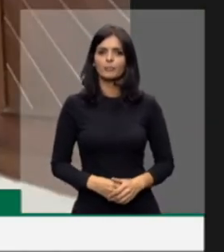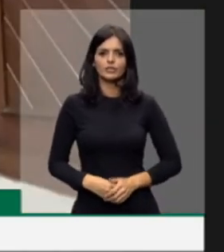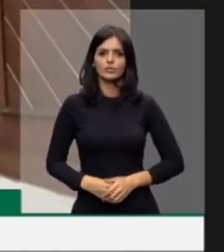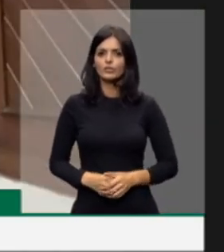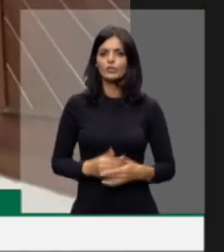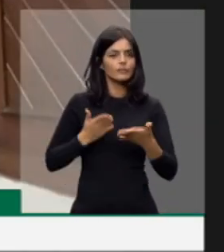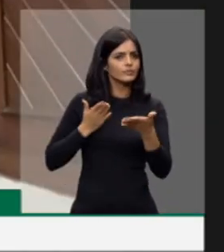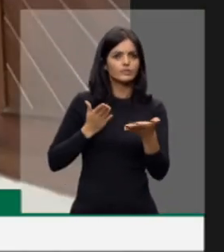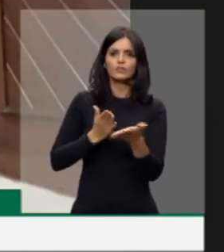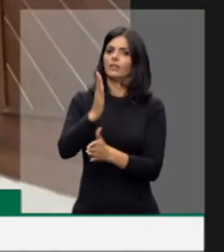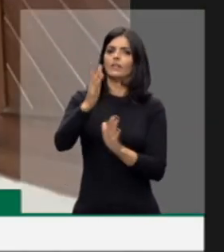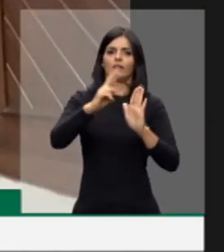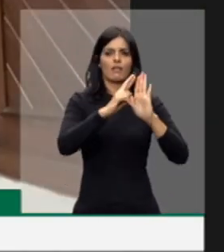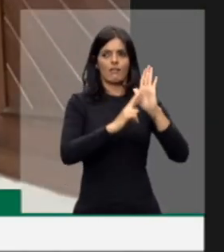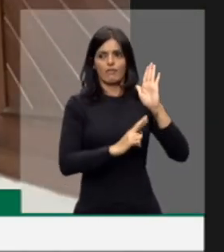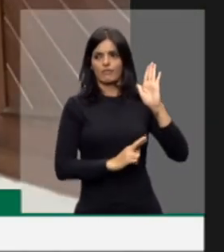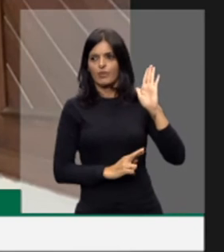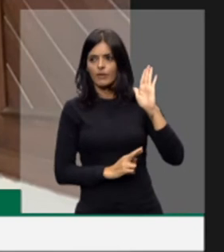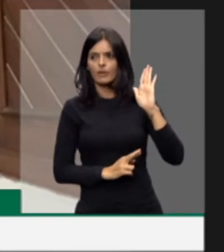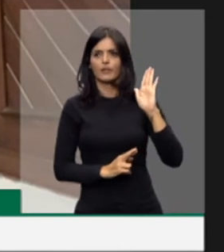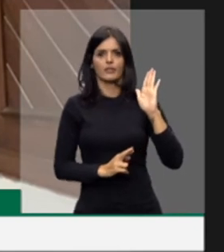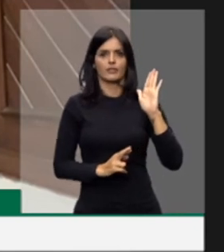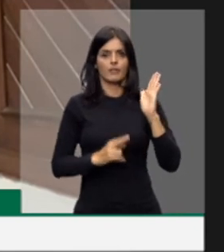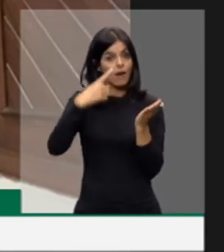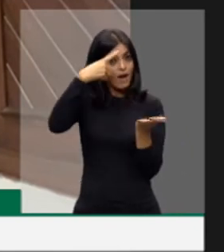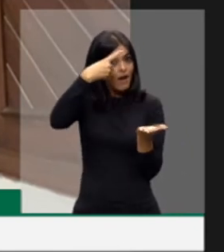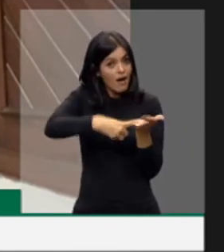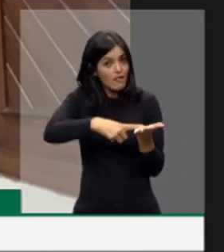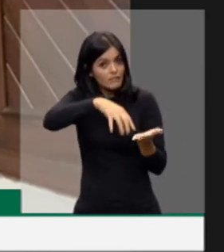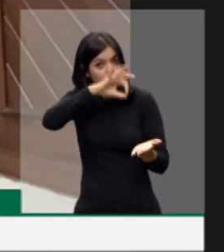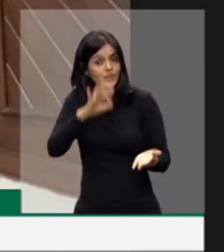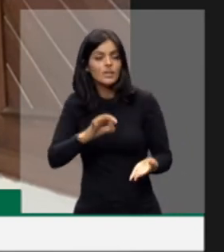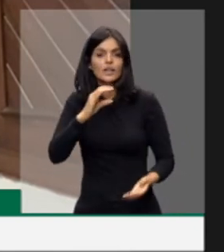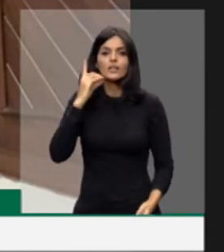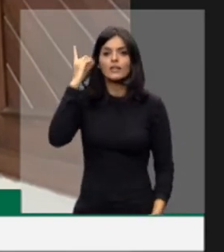SENADO, PARA CONCLUIR, SENHOR PRESIDENTE, NÓS POSSAMOS